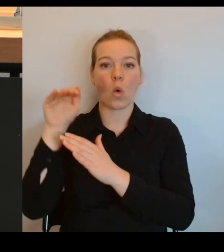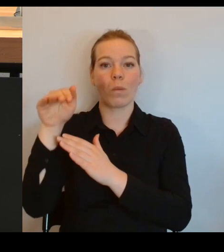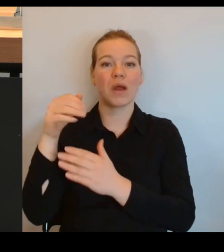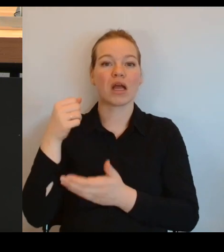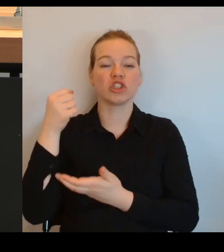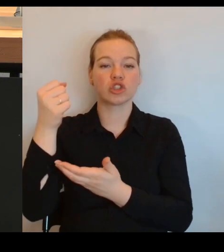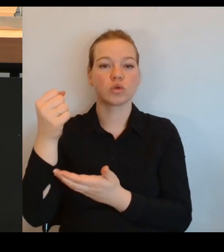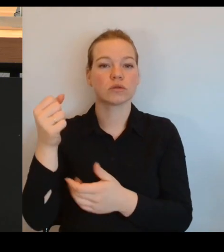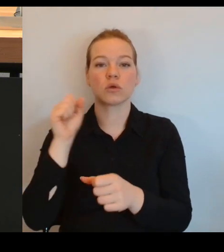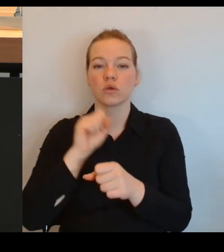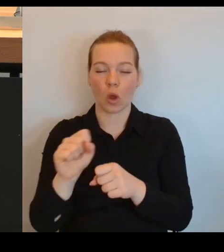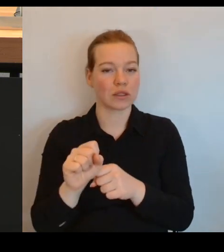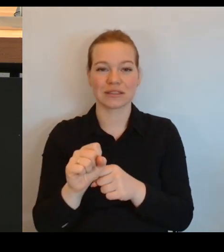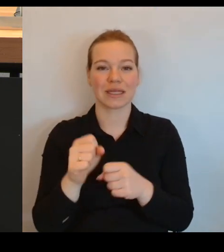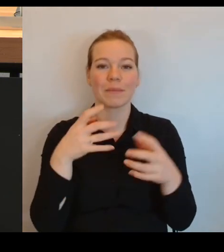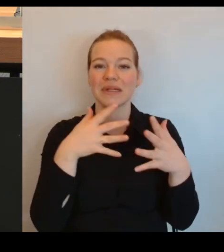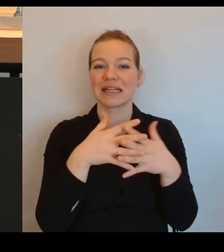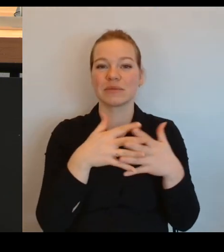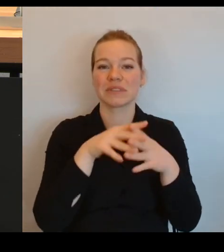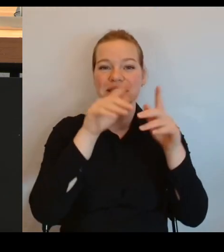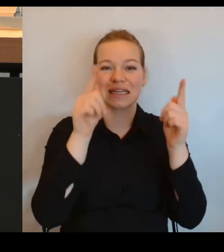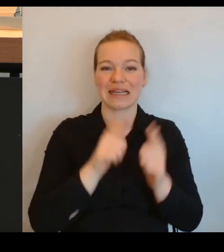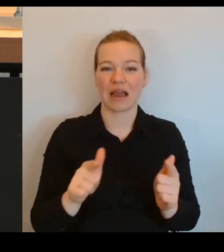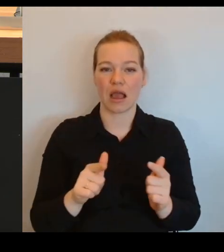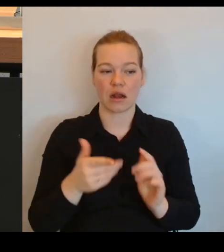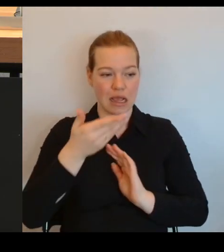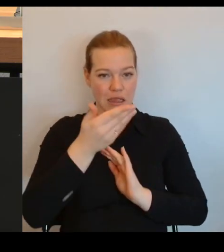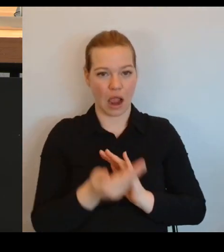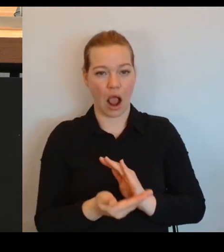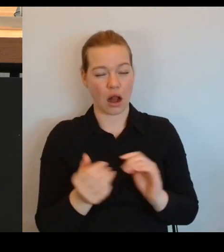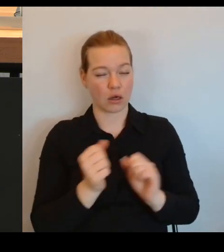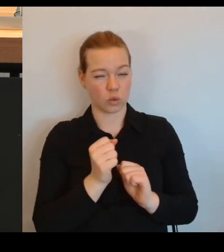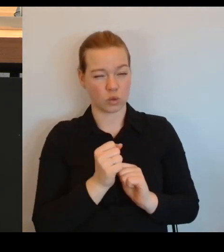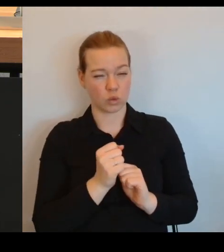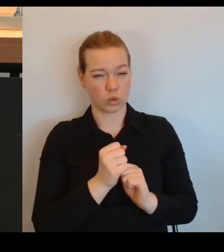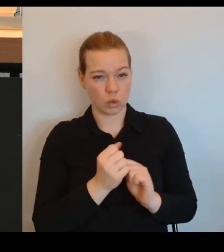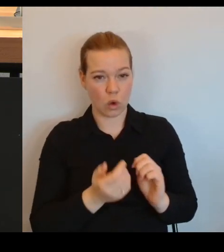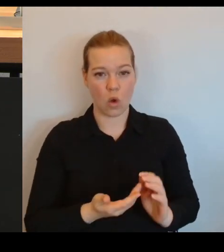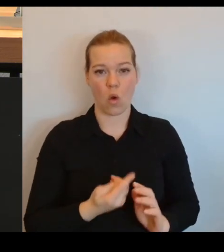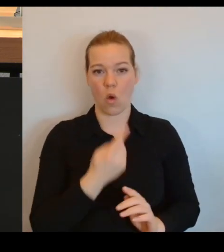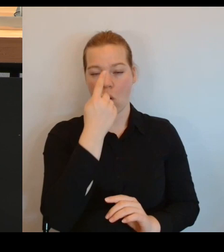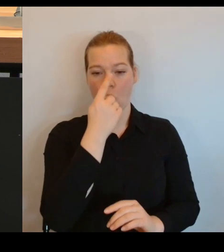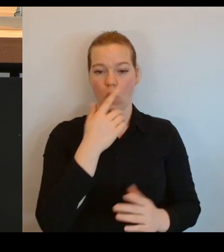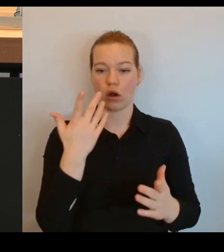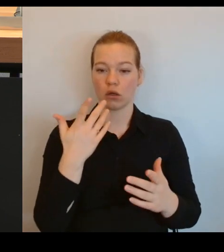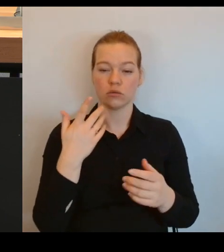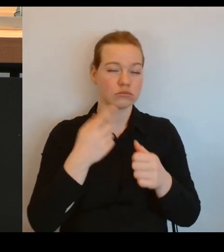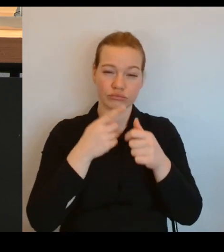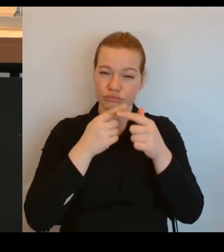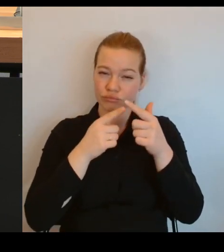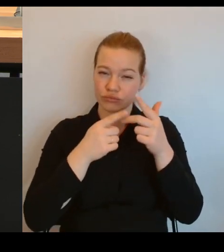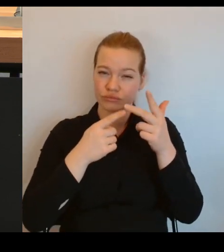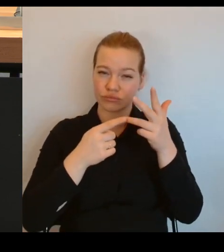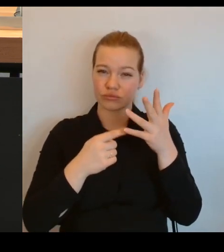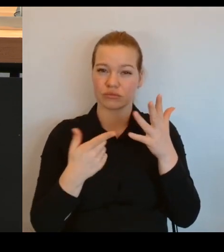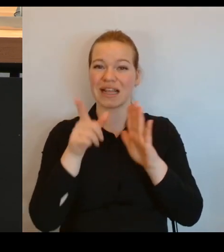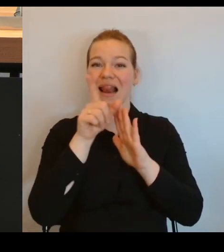Bestenauslese usw usw. Eine Liste von Verschwendung und Vetternwirtschaft. Wir müssen hier den